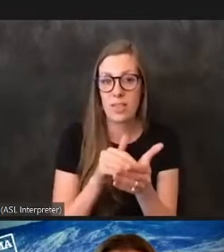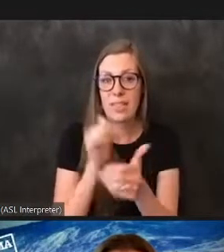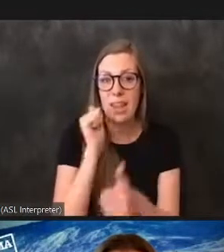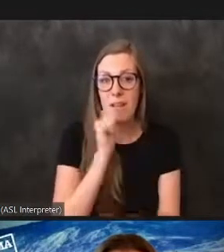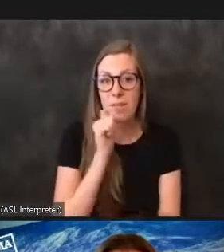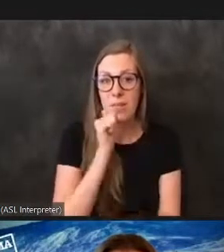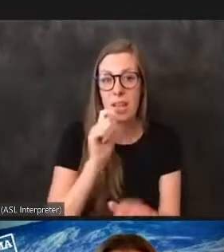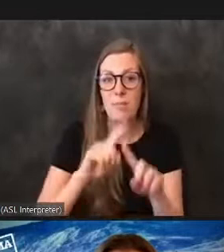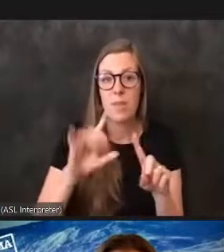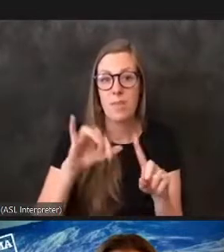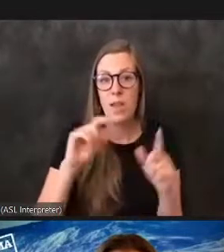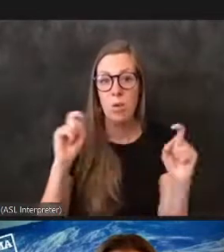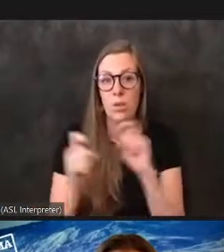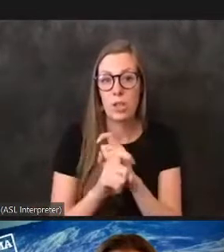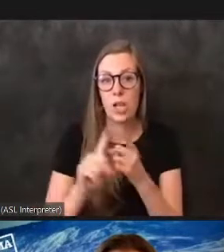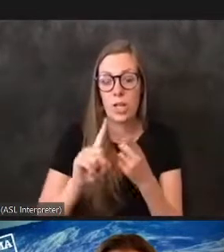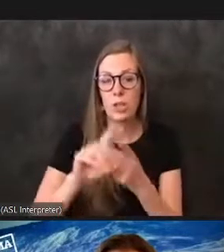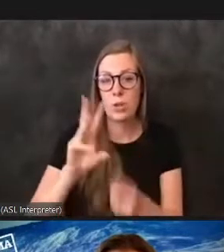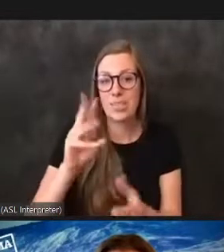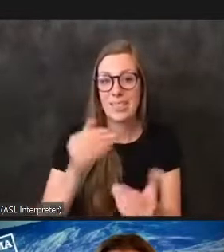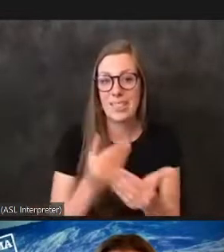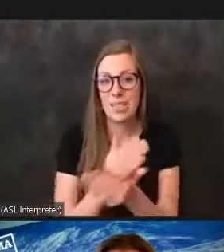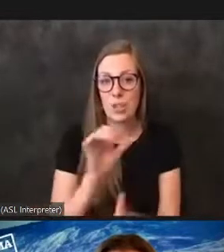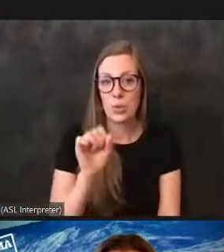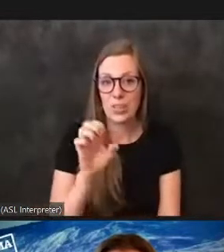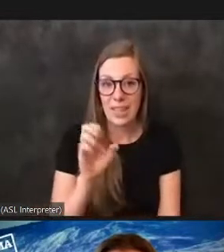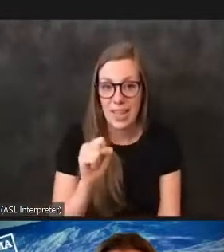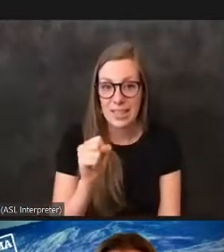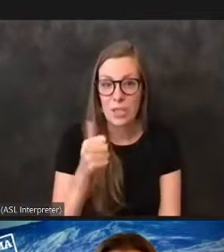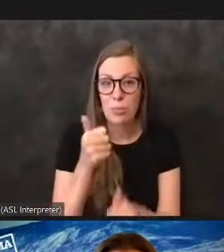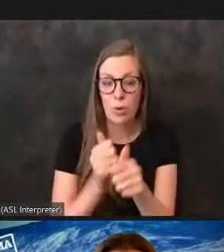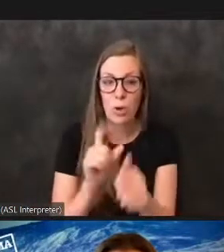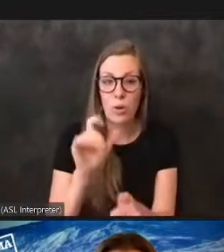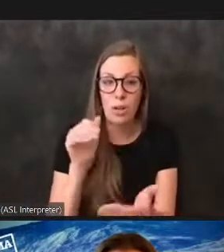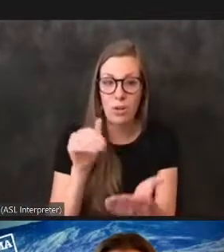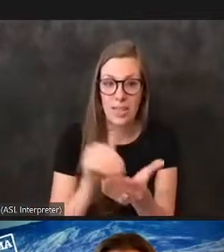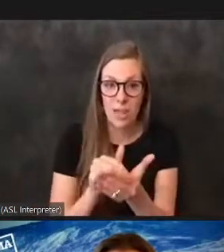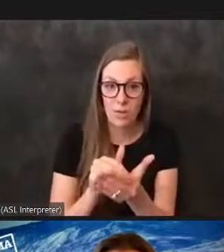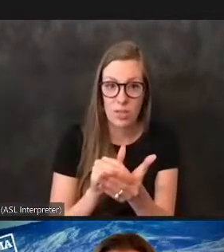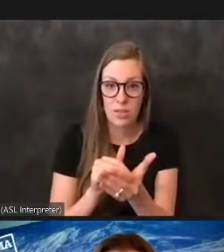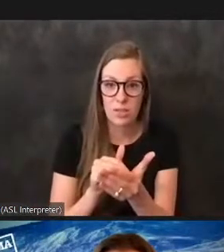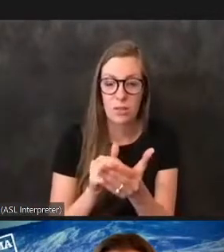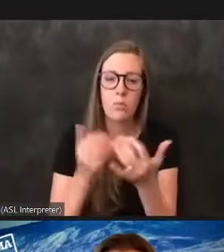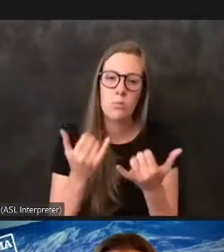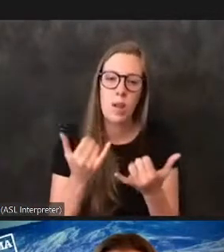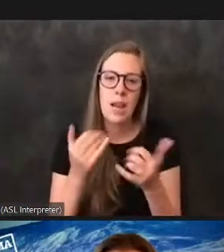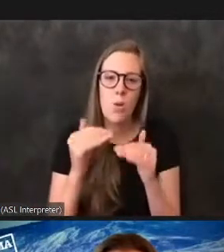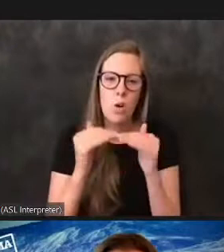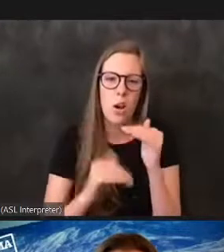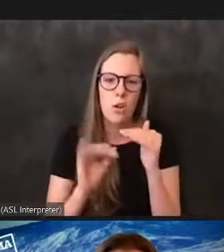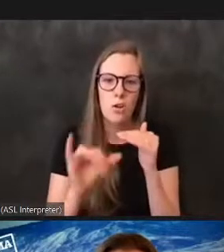Pero eso cambiará a seis nuevos casos por día, lo cual posiblemente estamos por debajo de ello.